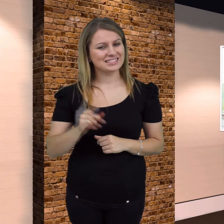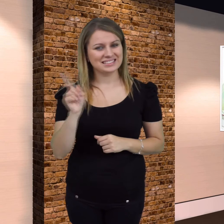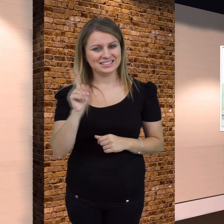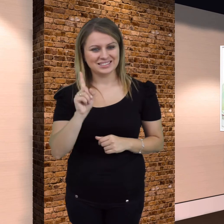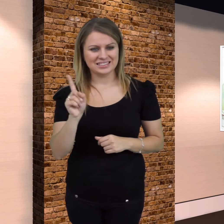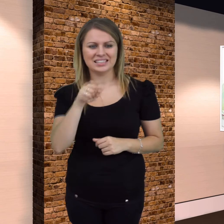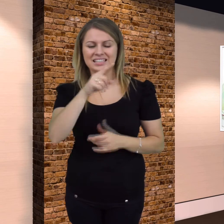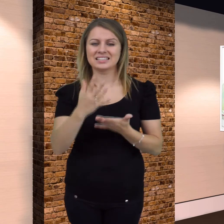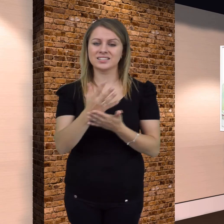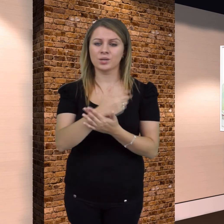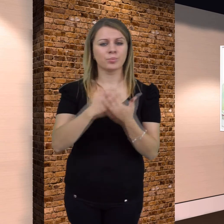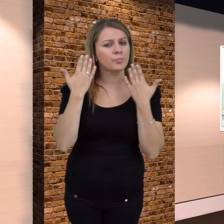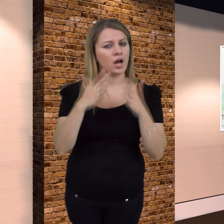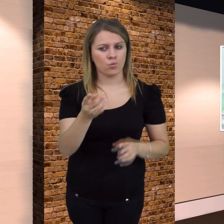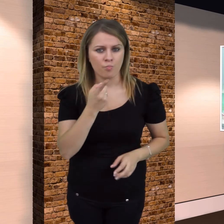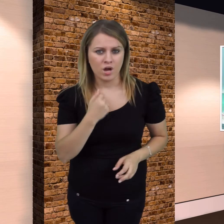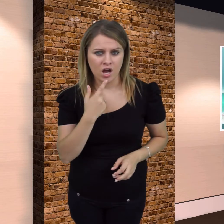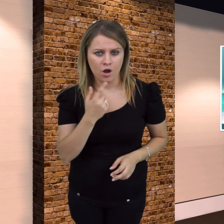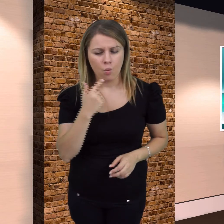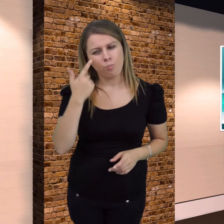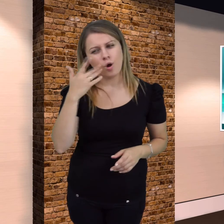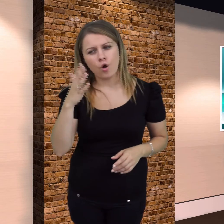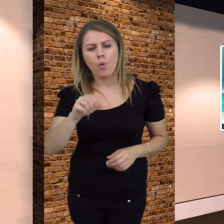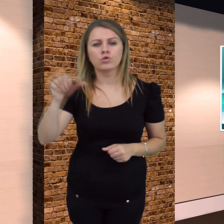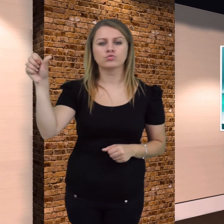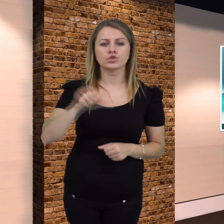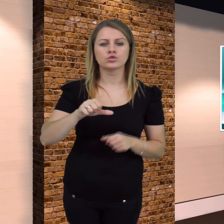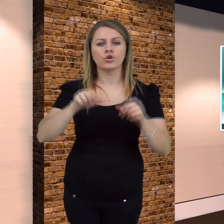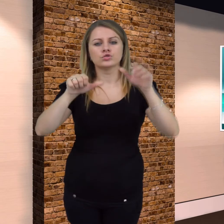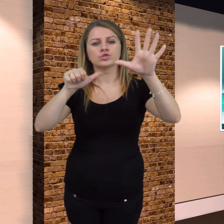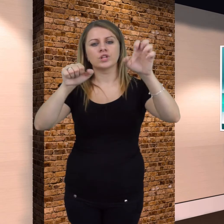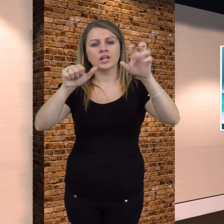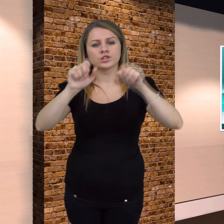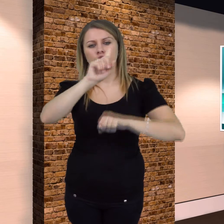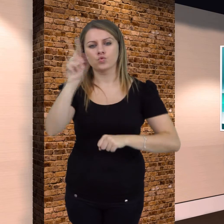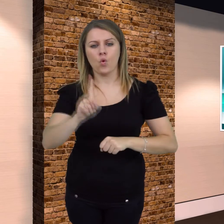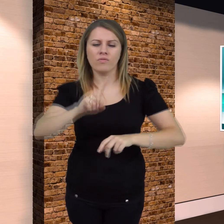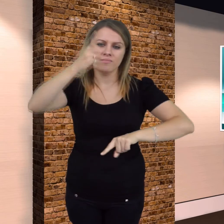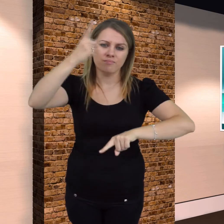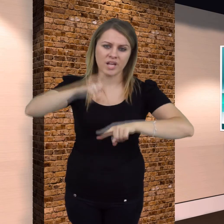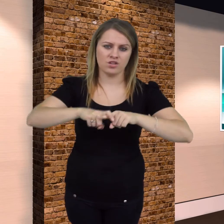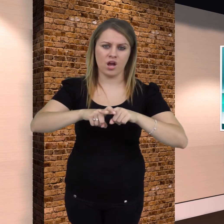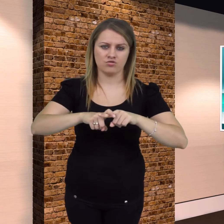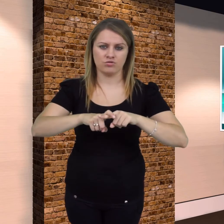Niestety zarabiają najniższa krajową około 1680 zł miesięcznie.